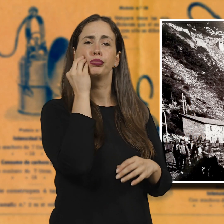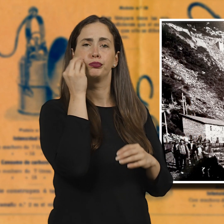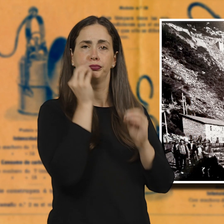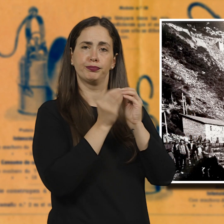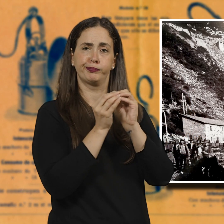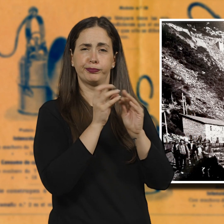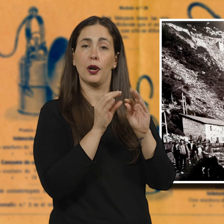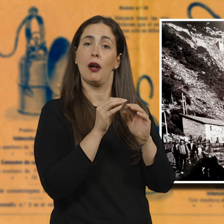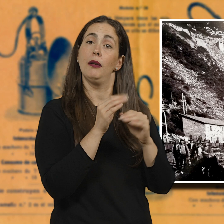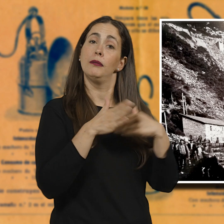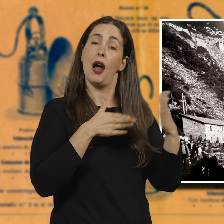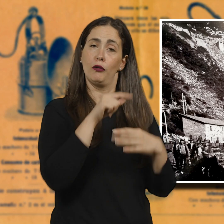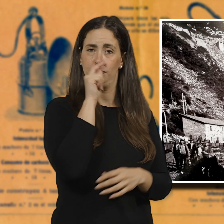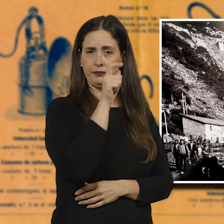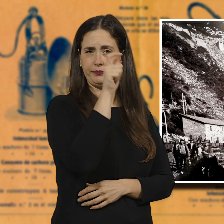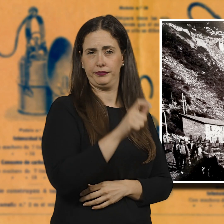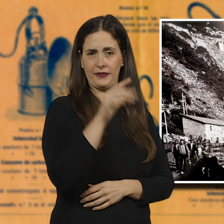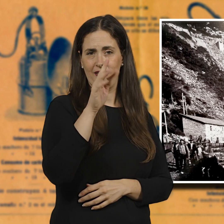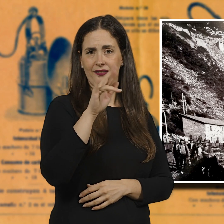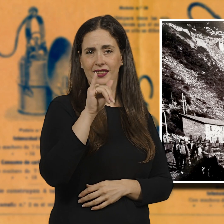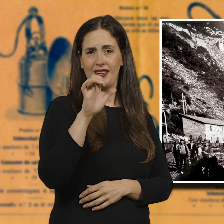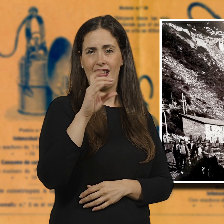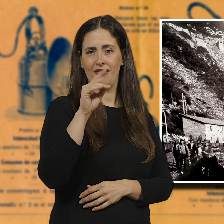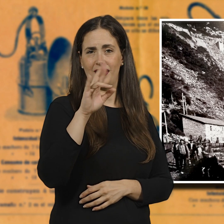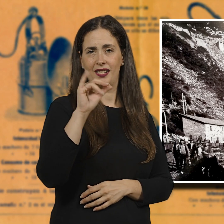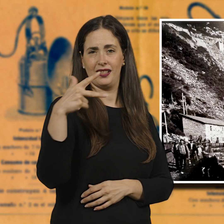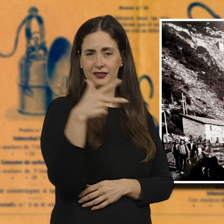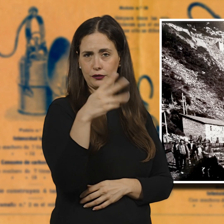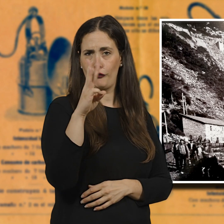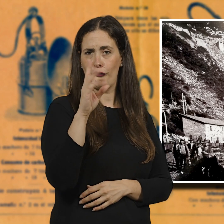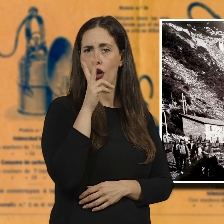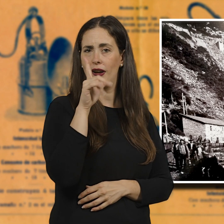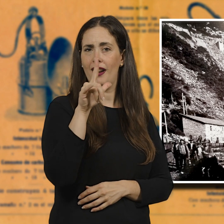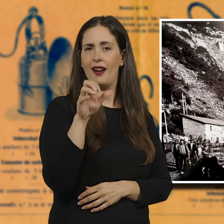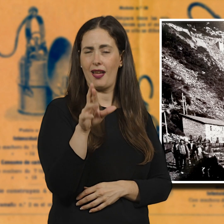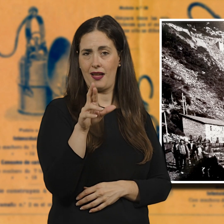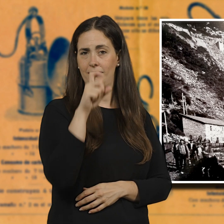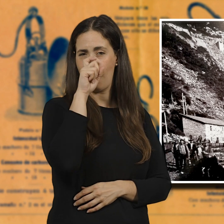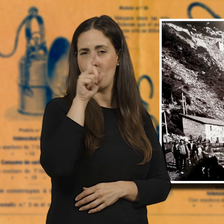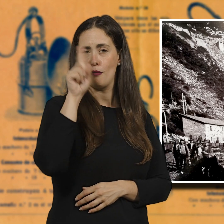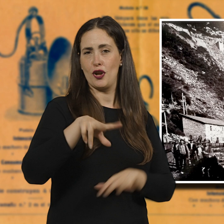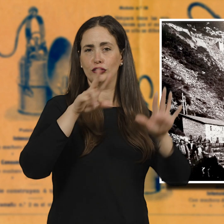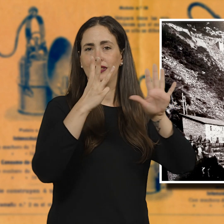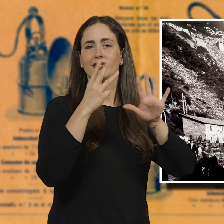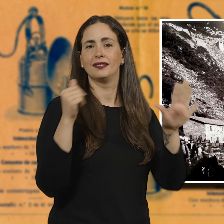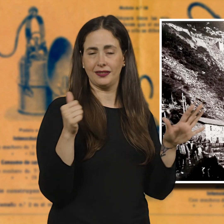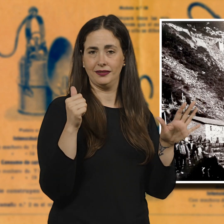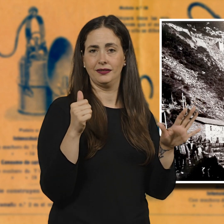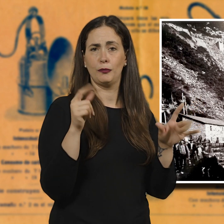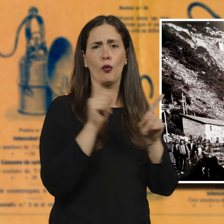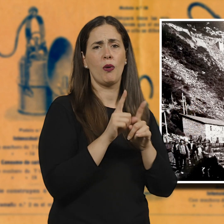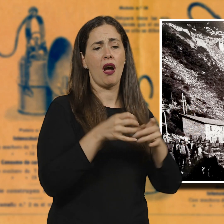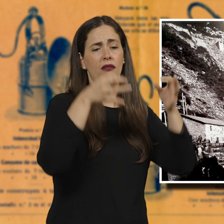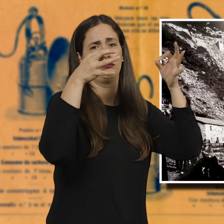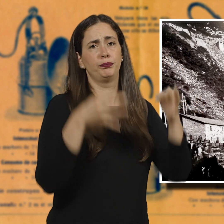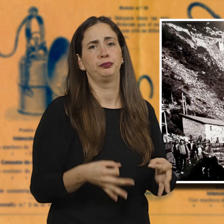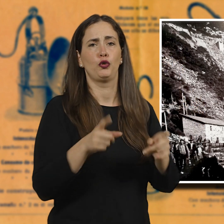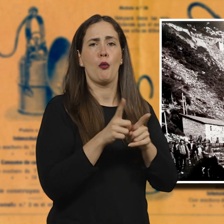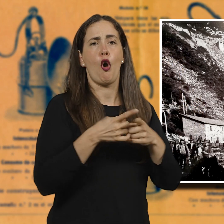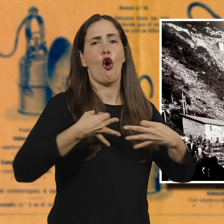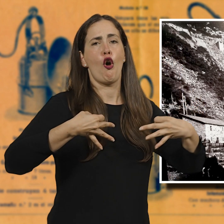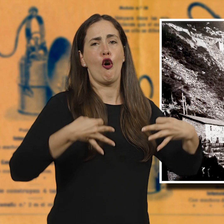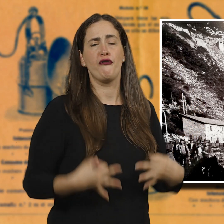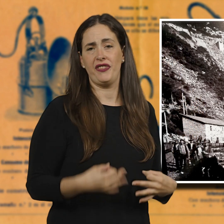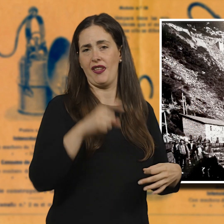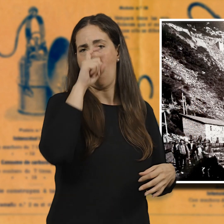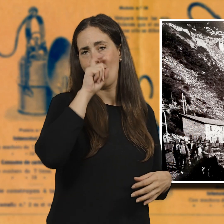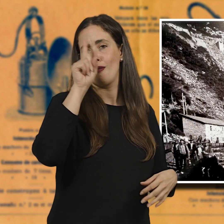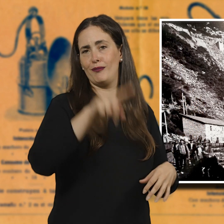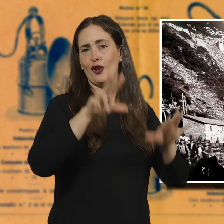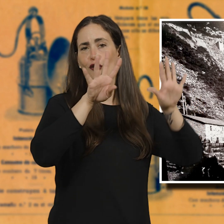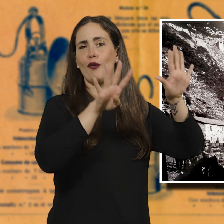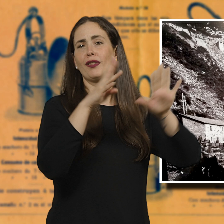Sintetitzat per Friedrich Wöhler el 1836, no va ser fins al 1892